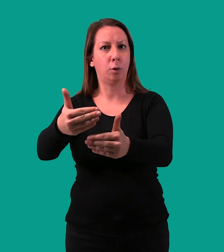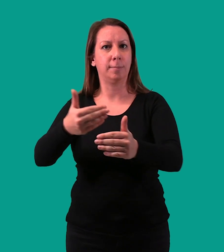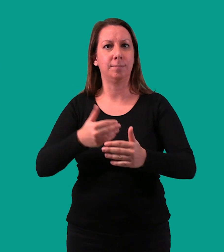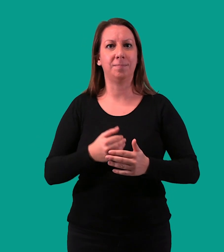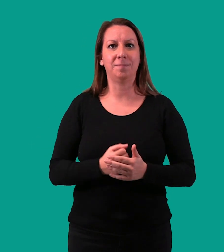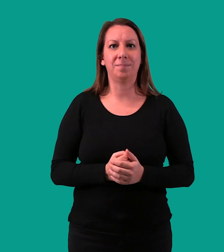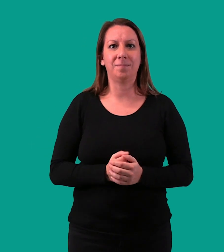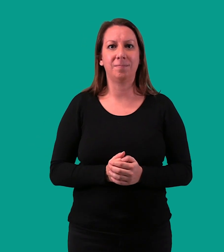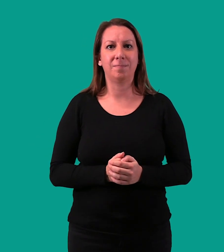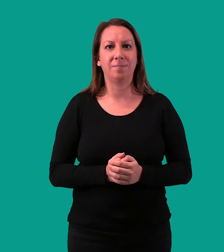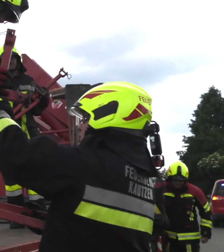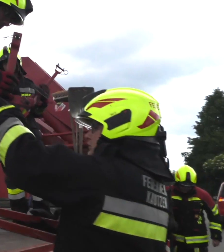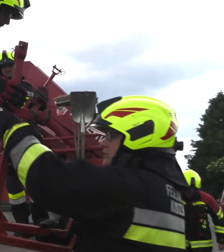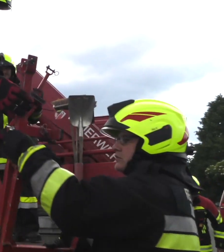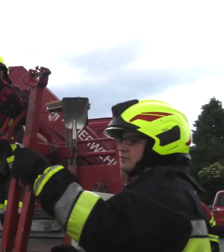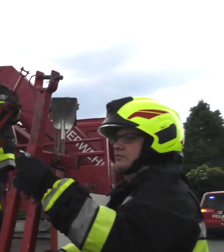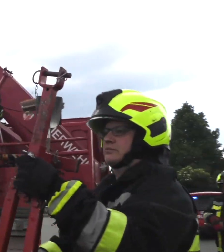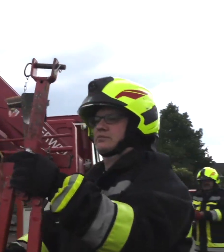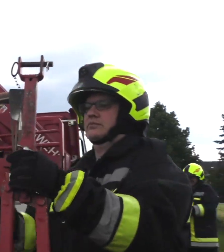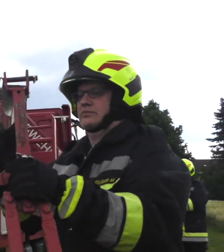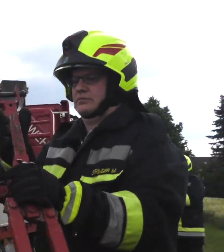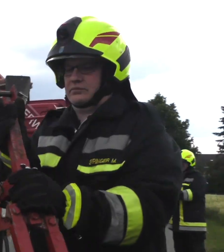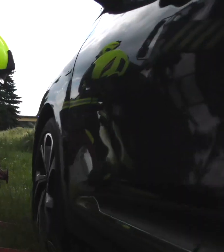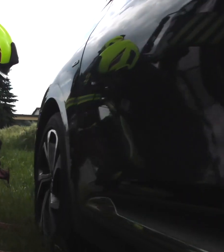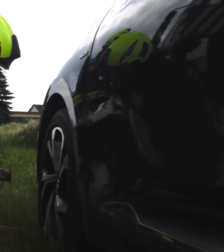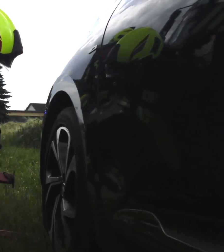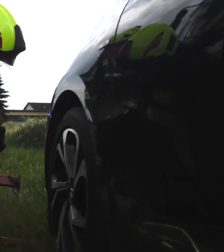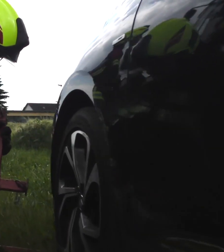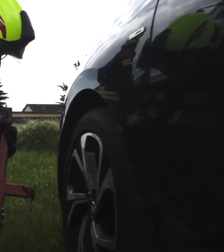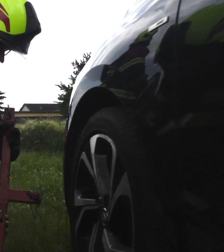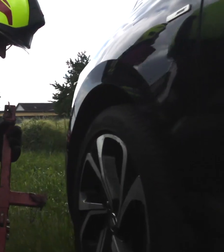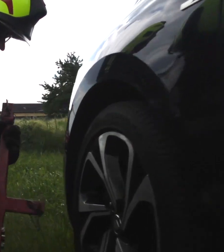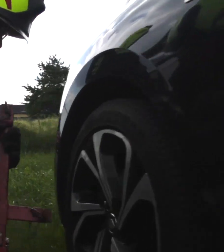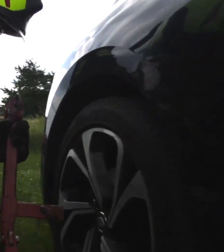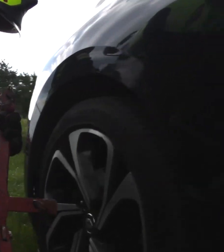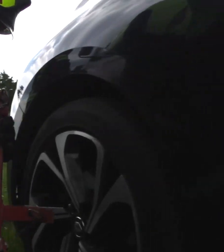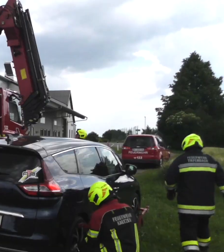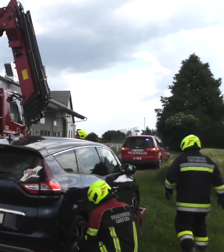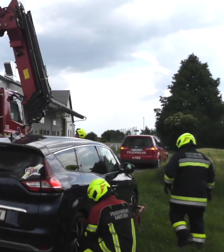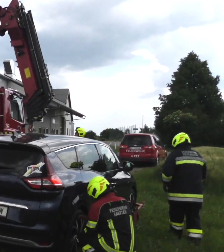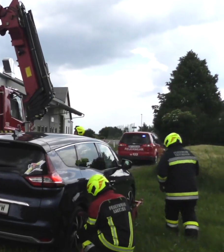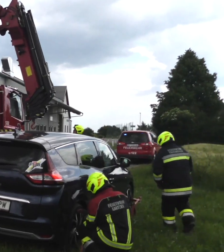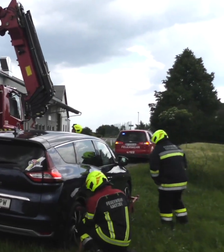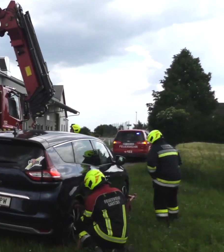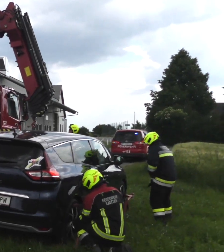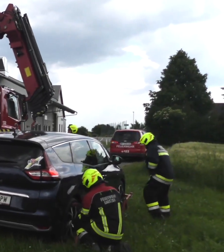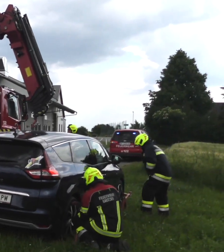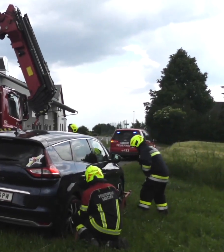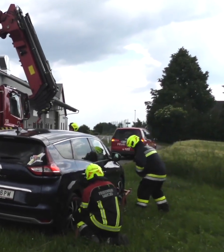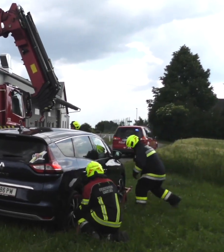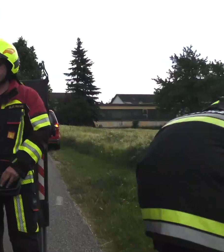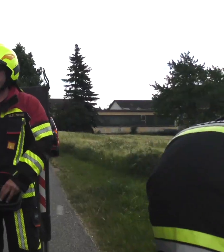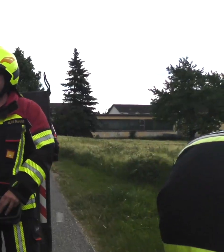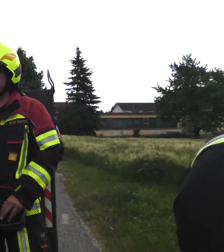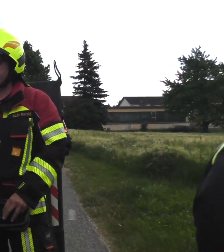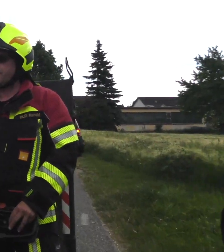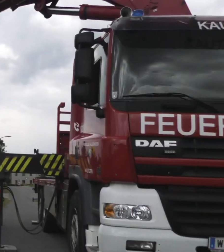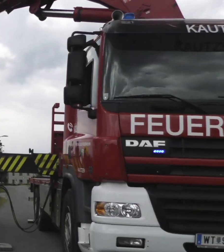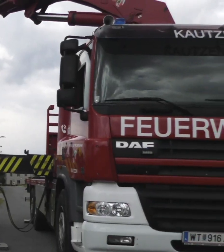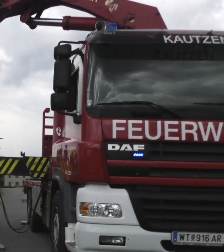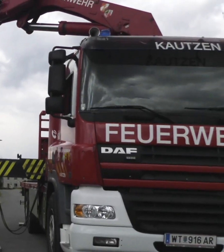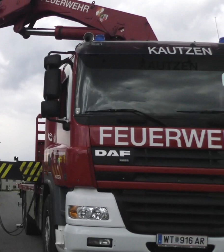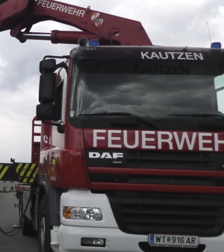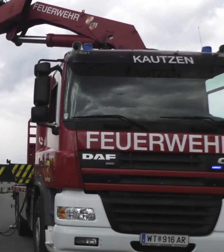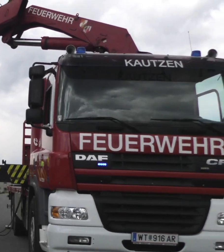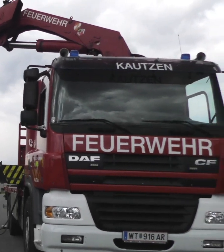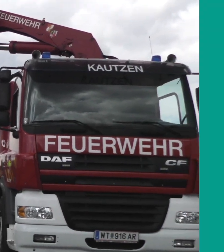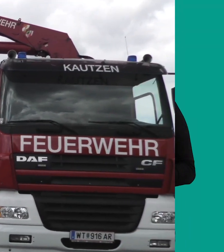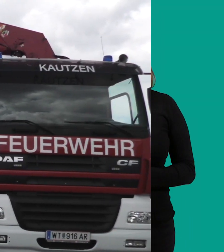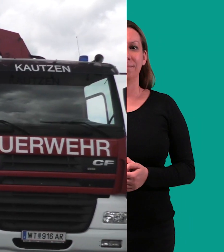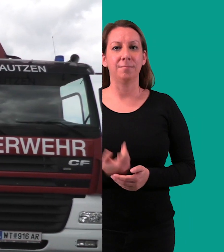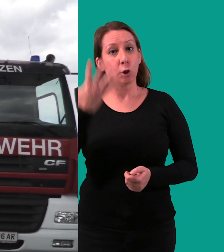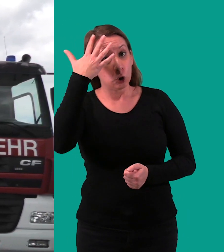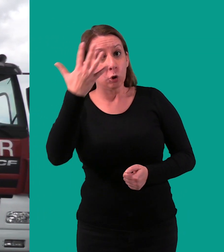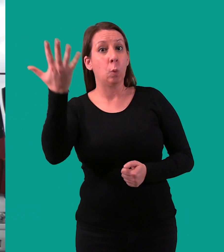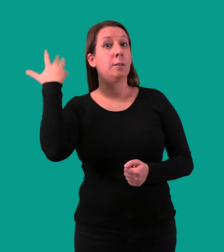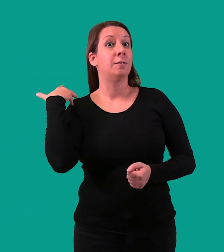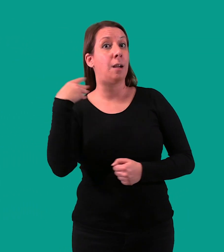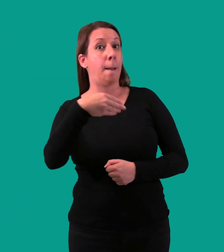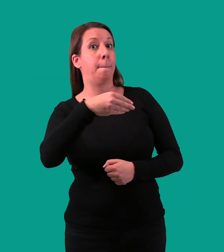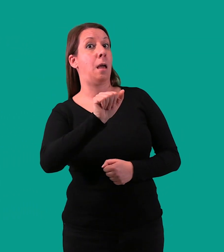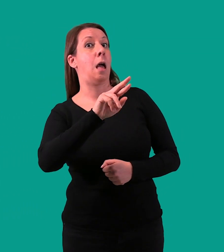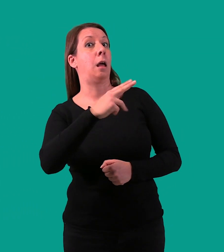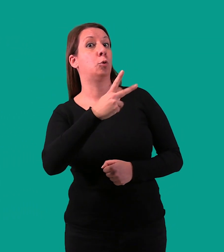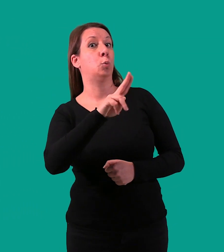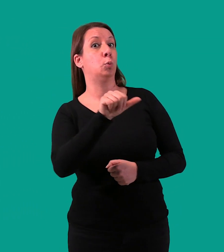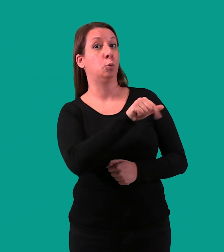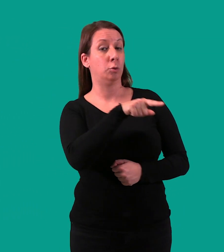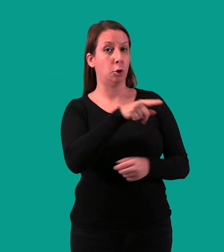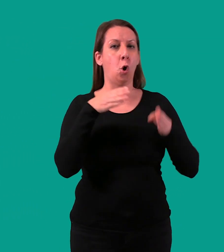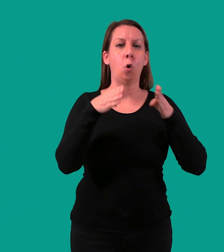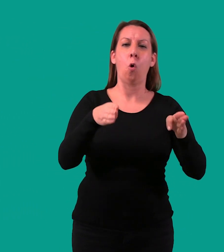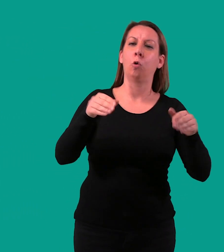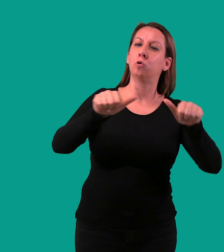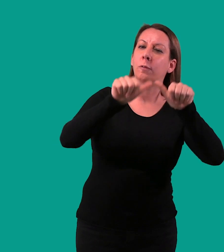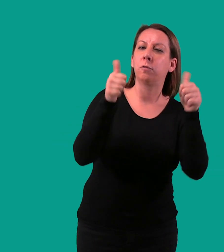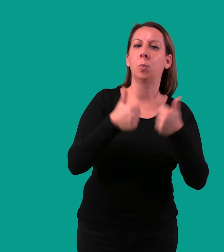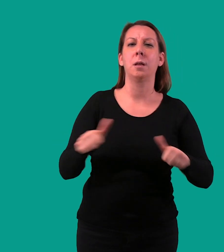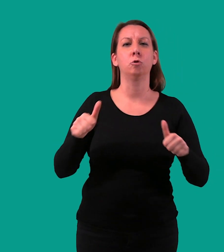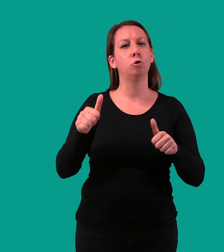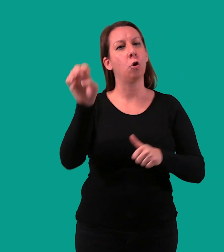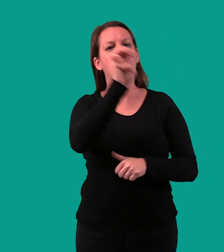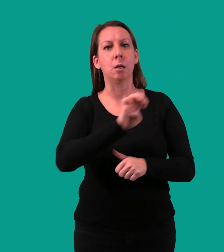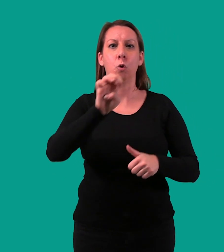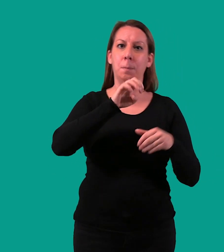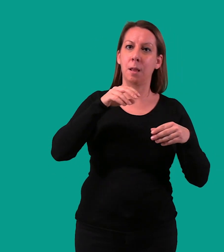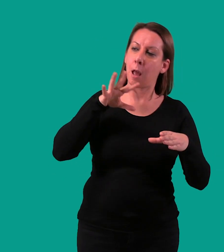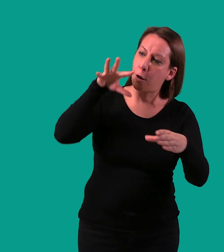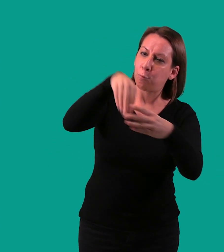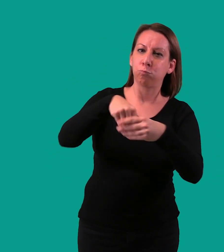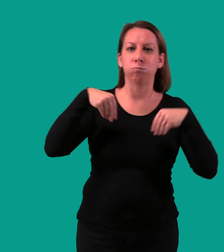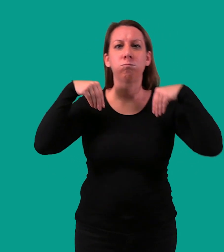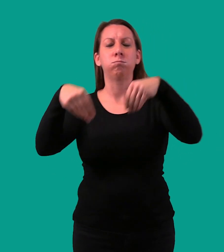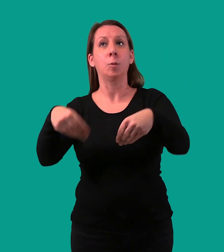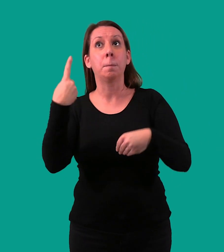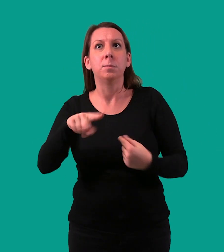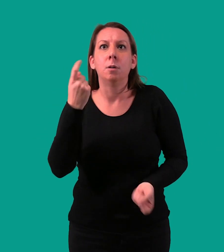Cinque anni fa Markus ha partecipato ad un corso di formazione al livello Europeo,